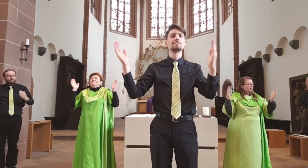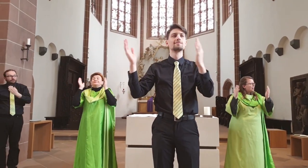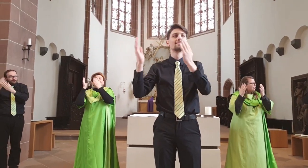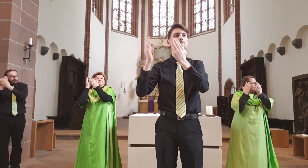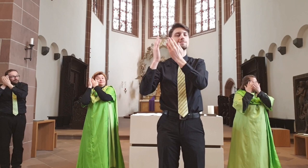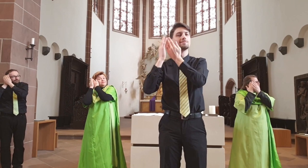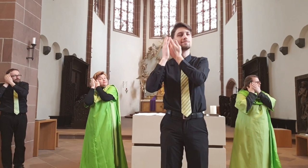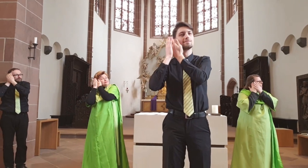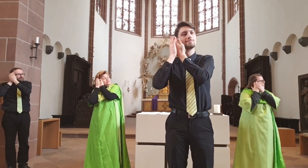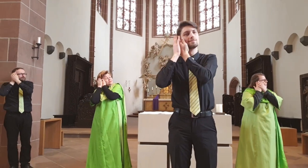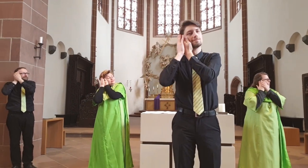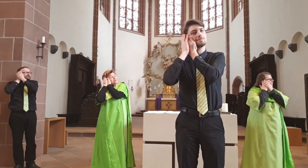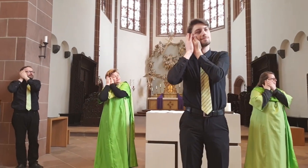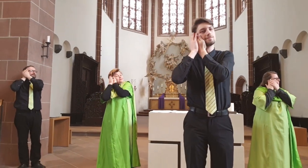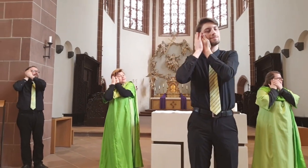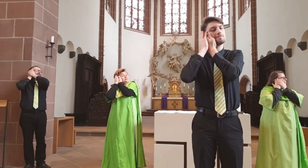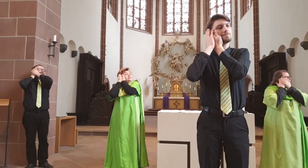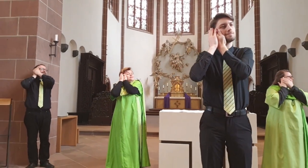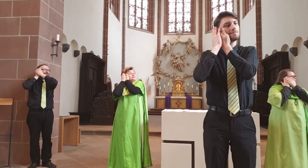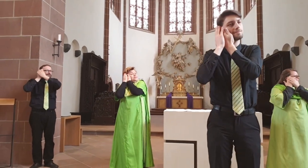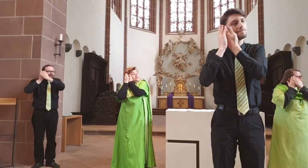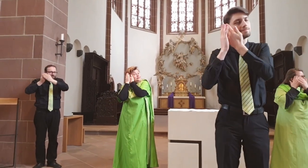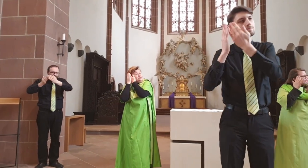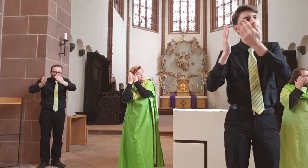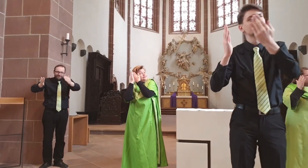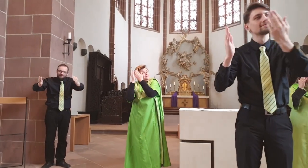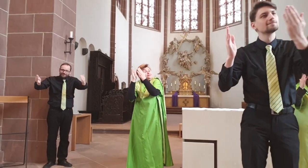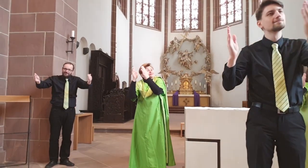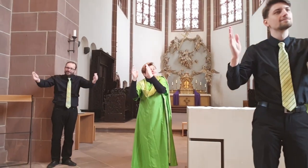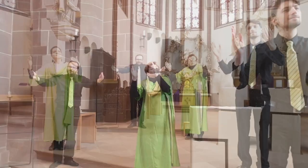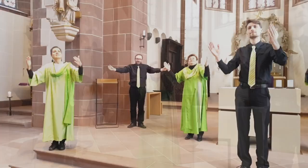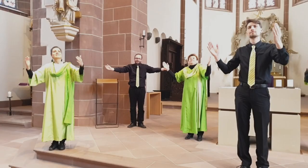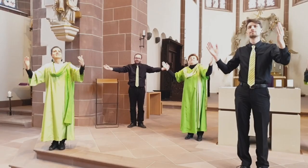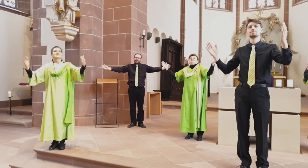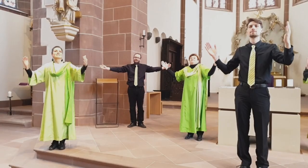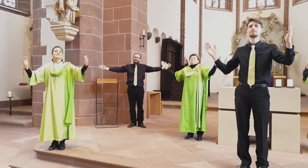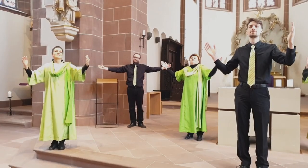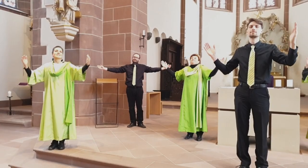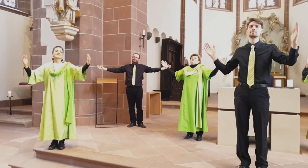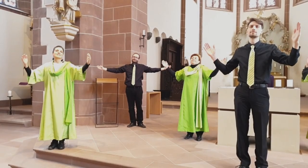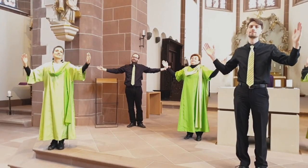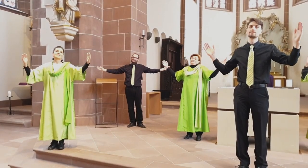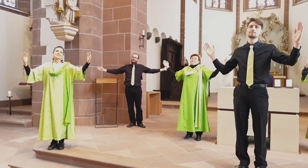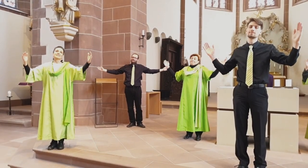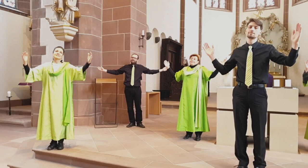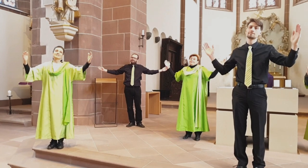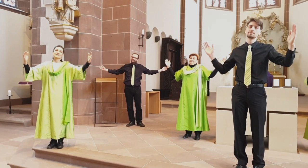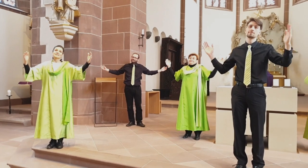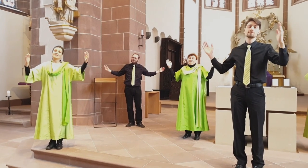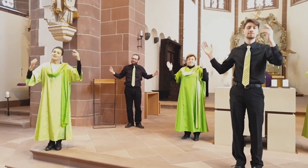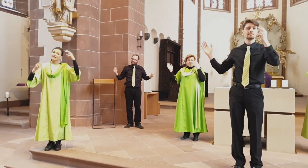Effata – ich öffne mich!